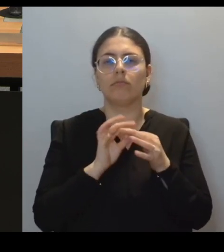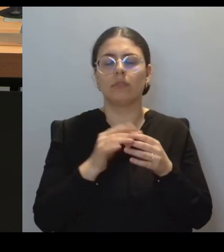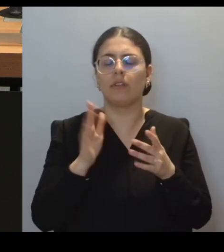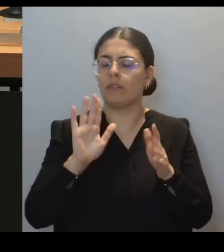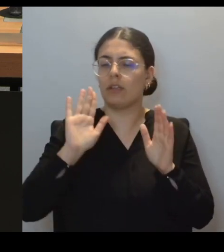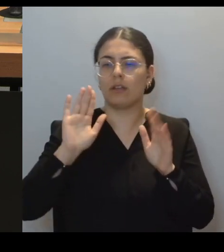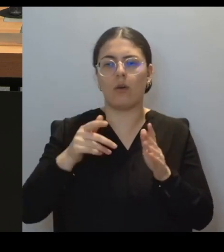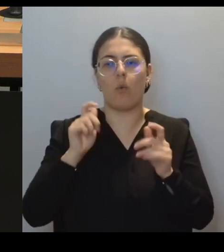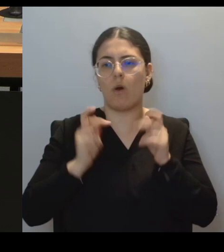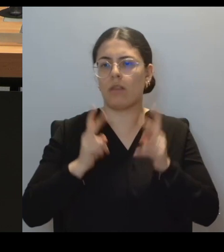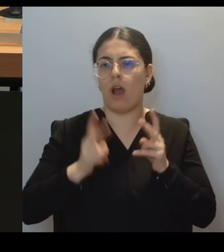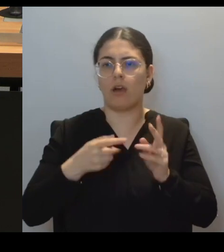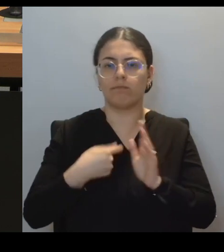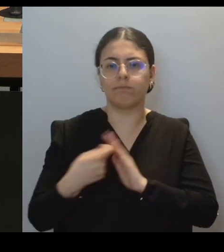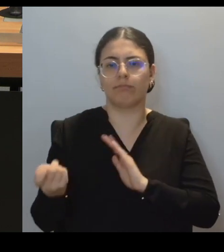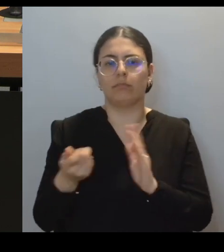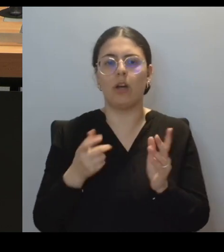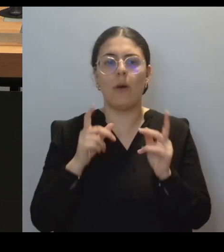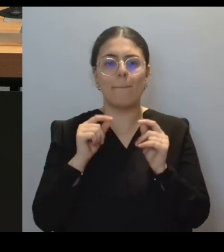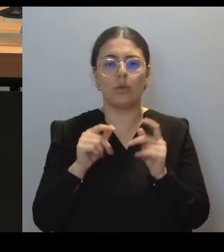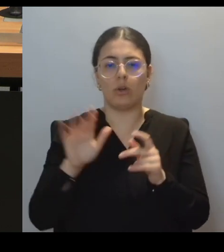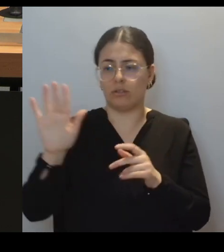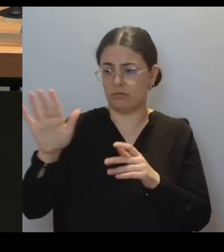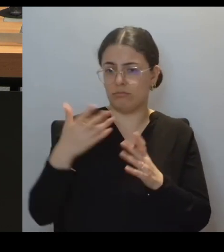Franco, streichen Sie es. Es wird nämlich nicht greifen.